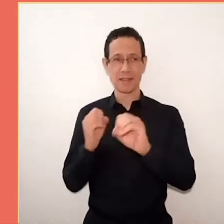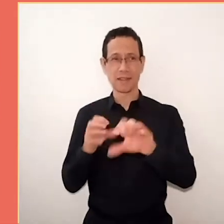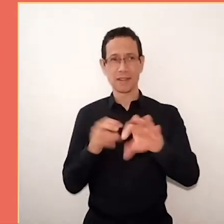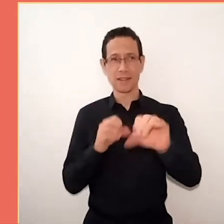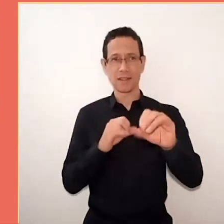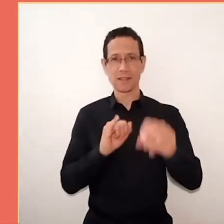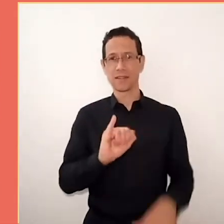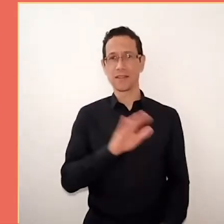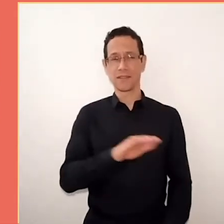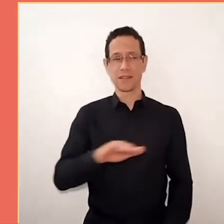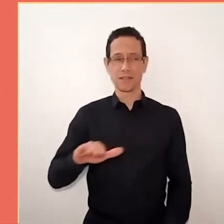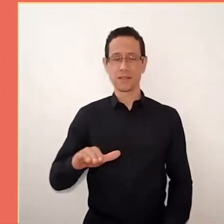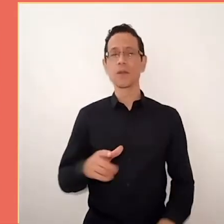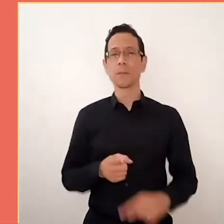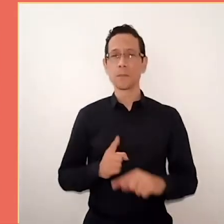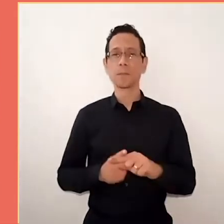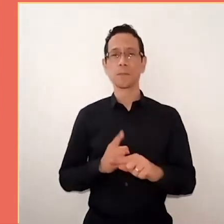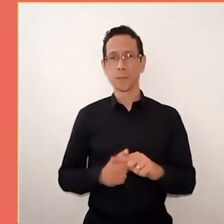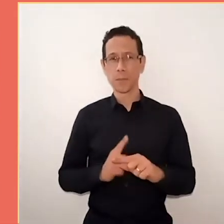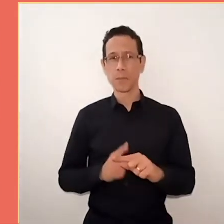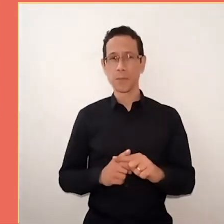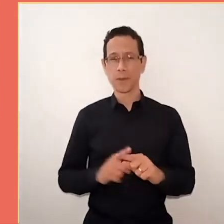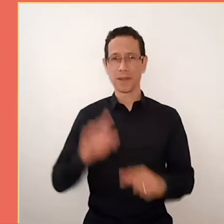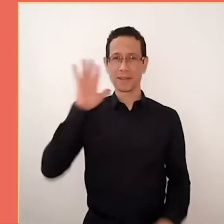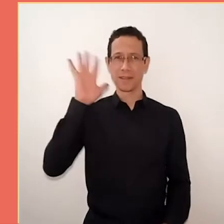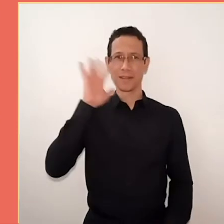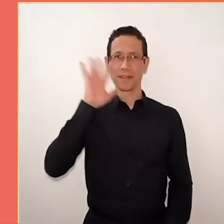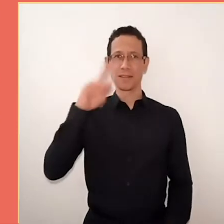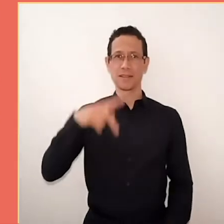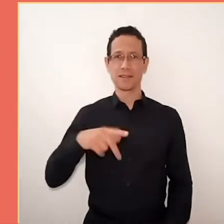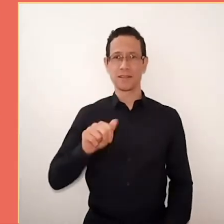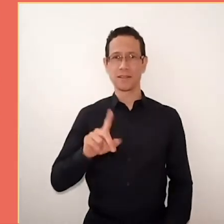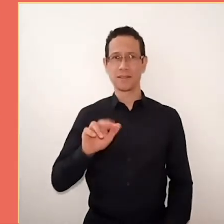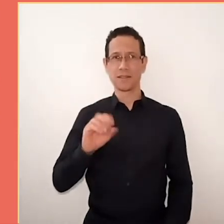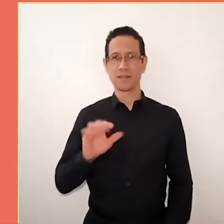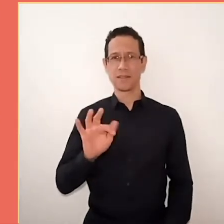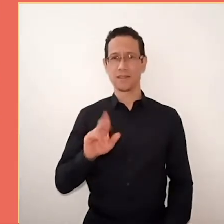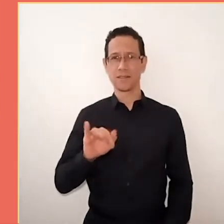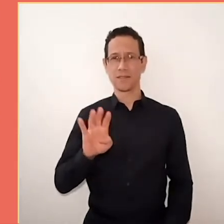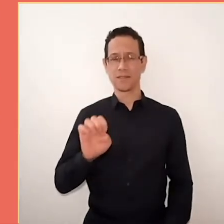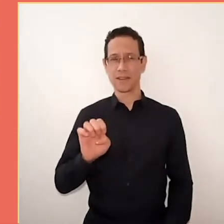Porque ela é tão… e geralmente a teoria do Paulo Freire, a gente vai buscar um apoio, ela vai nos apoiar mais